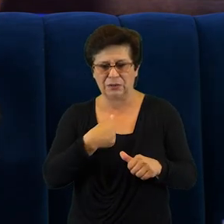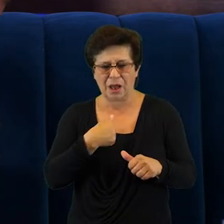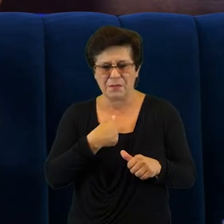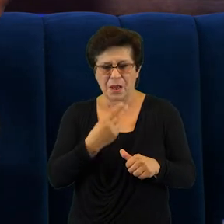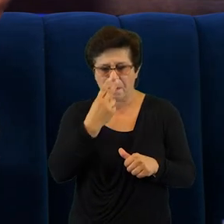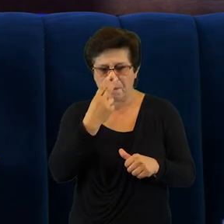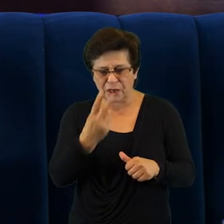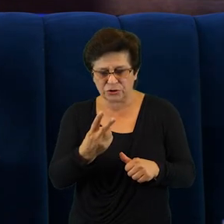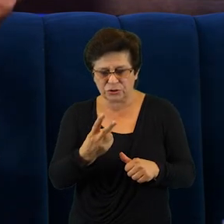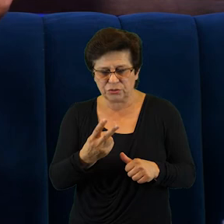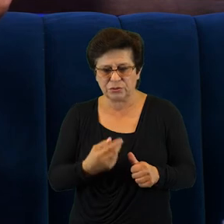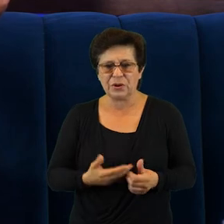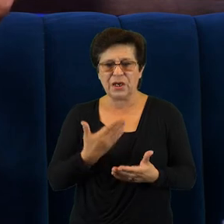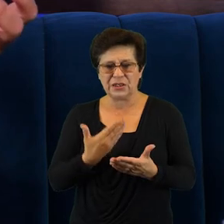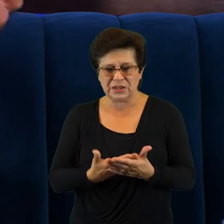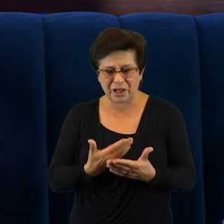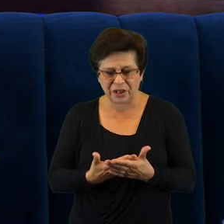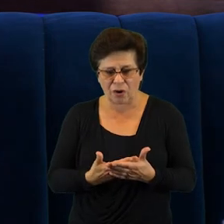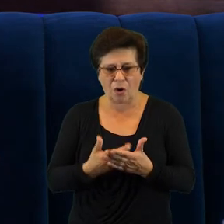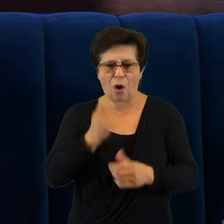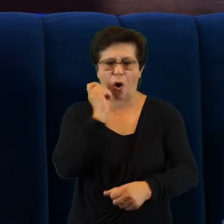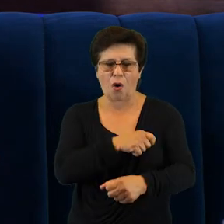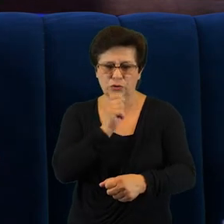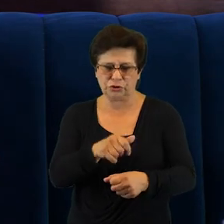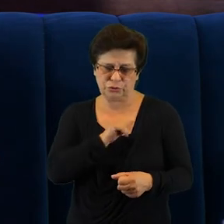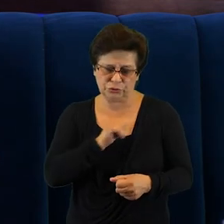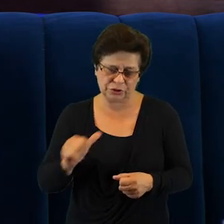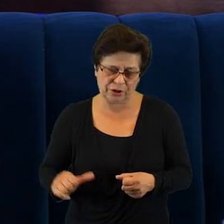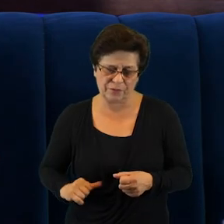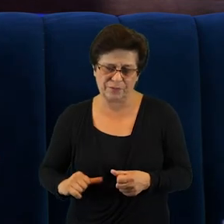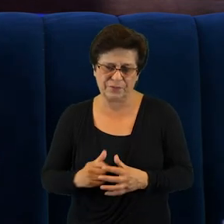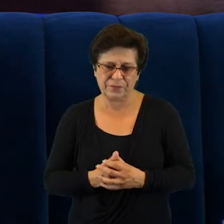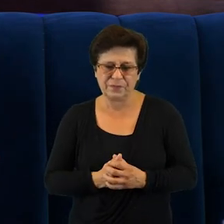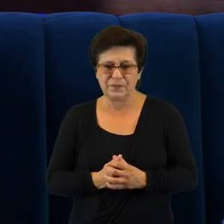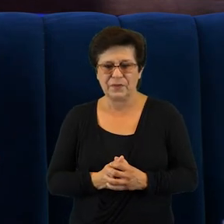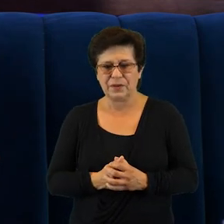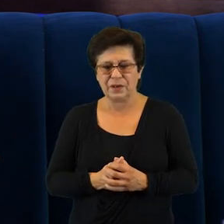ochrzcił się, został pisarzem katolickim, ale szukał zawsze tego ogniwa, pomostu